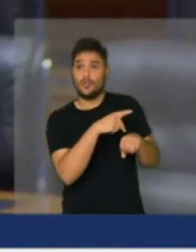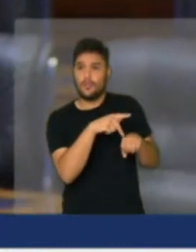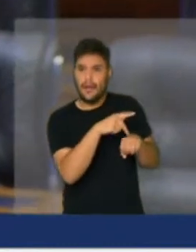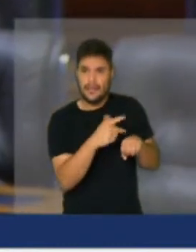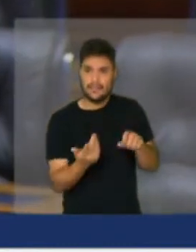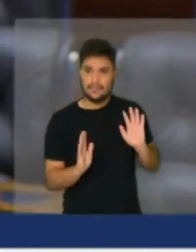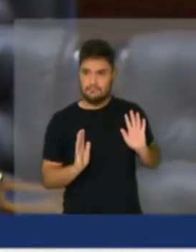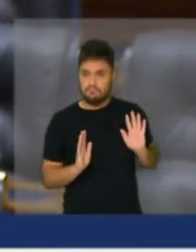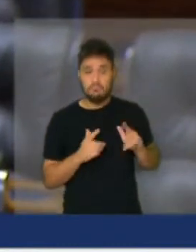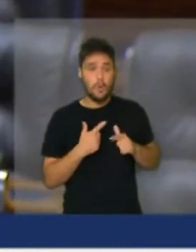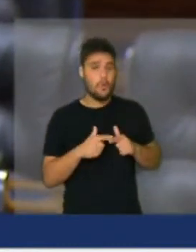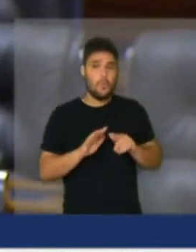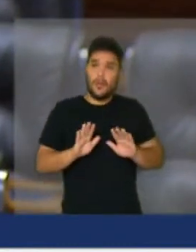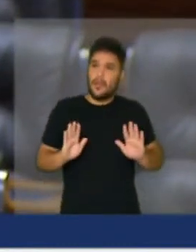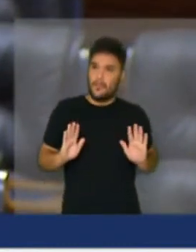PEQUENO OU GRANDE, NÃO HÁ